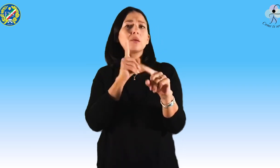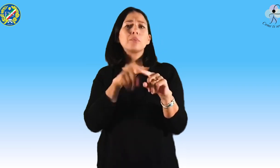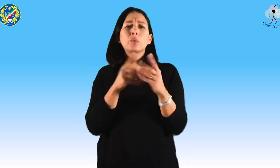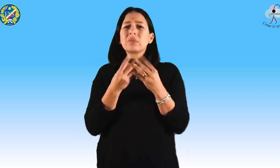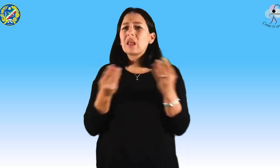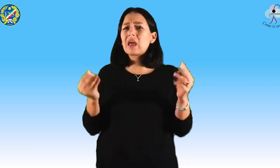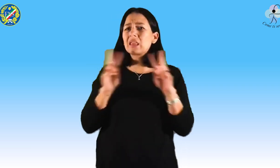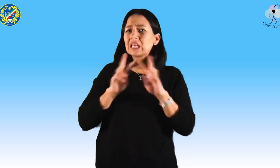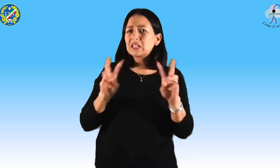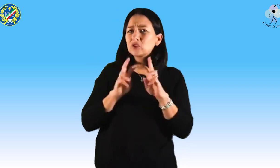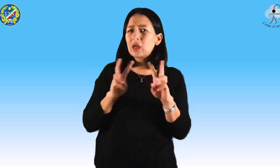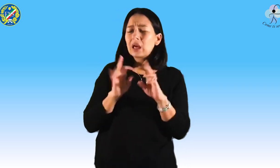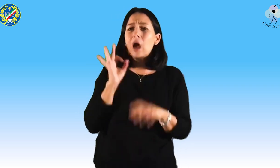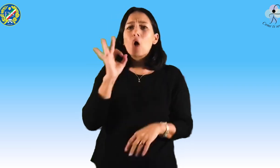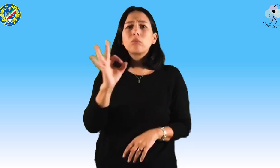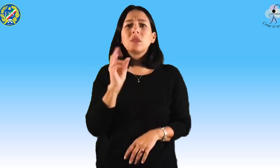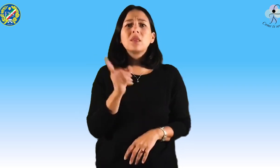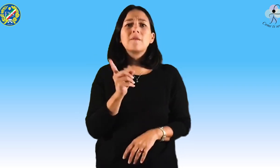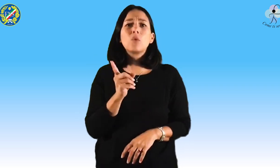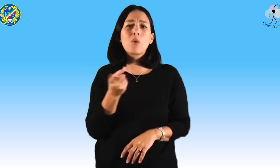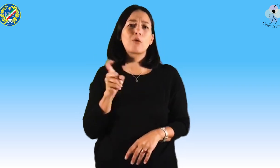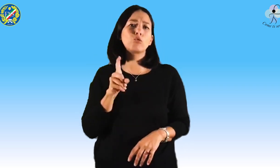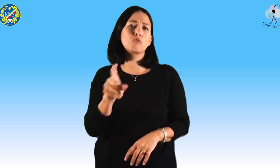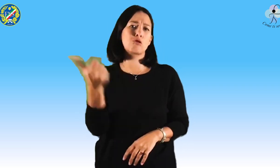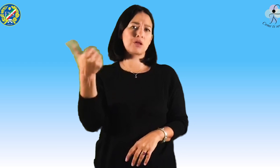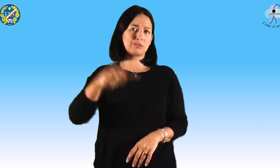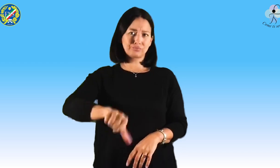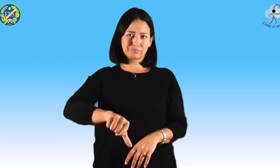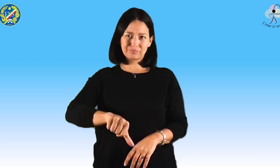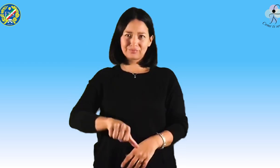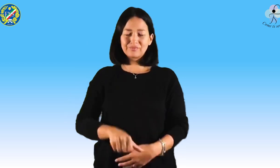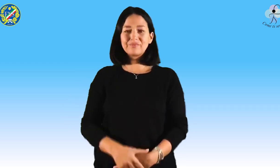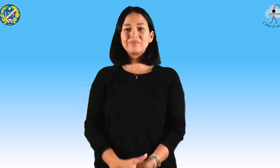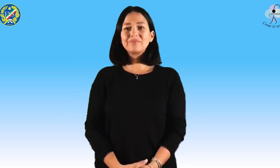e tanta, tanta ricerca: i tumori della mammella avranno così i giorni contati"